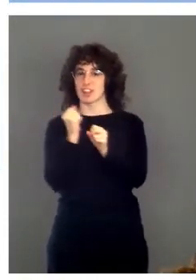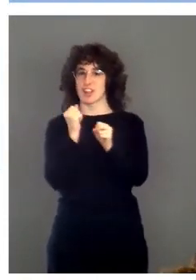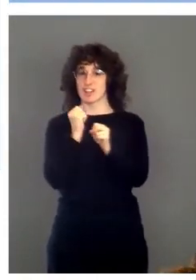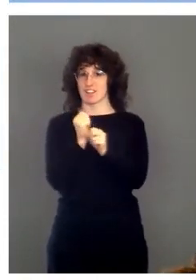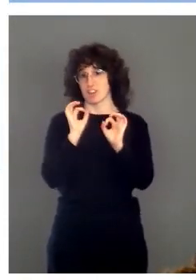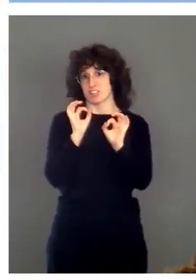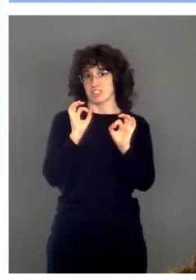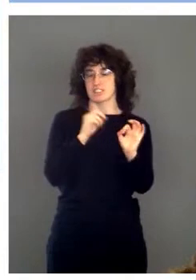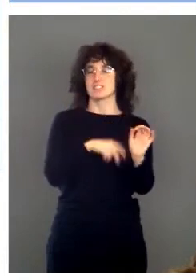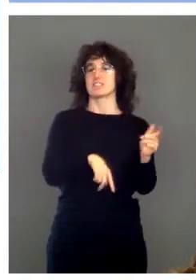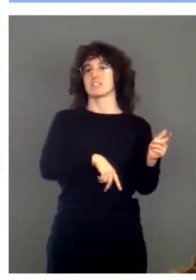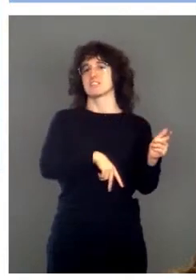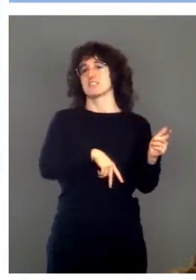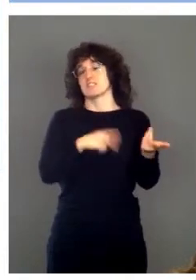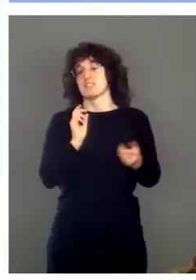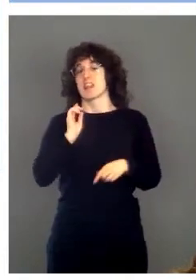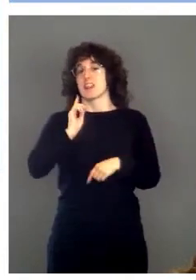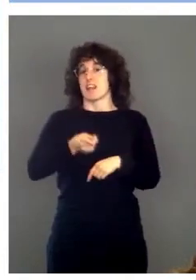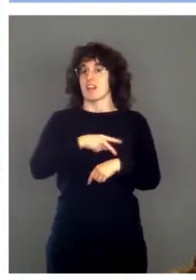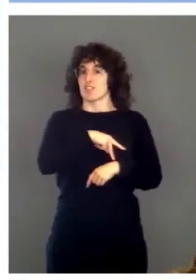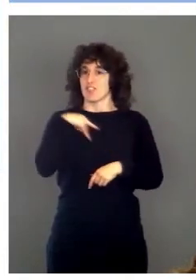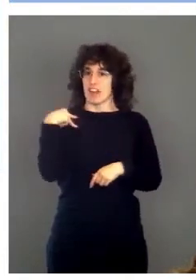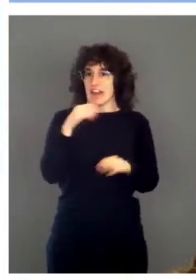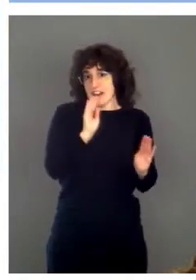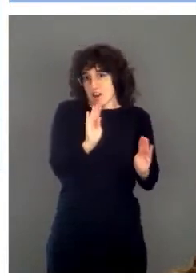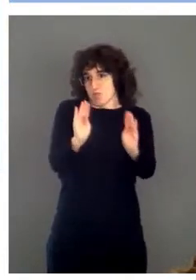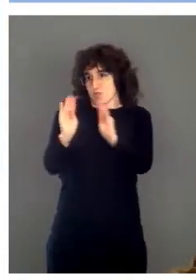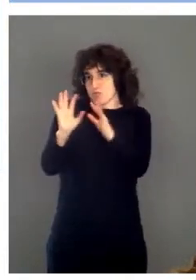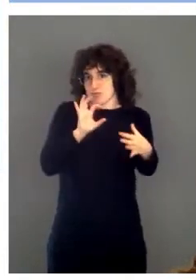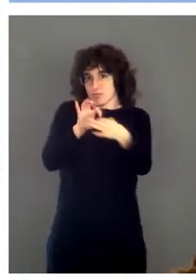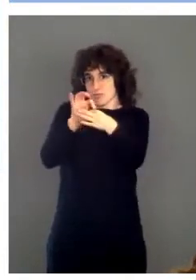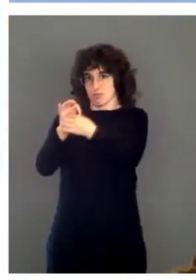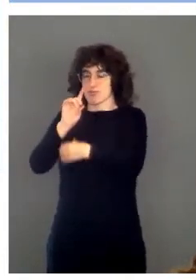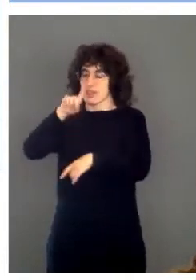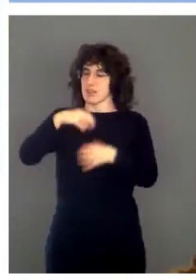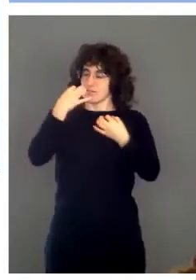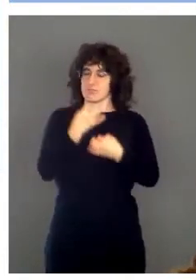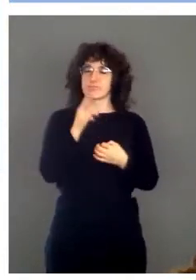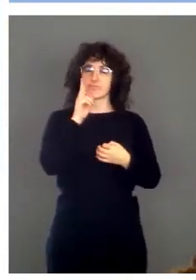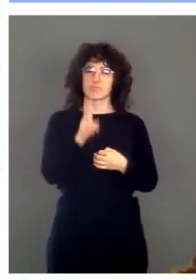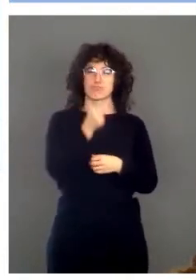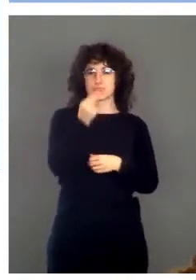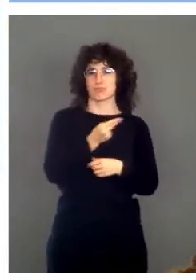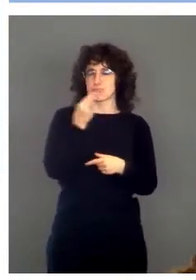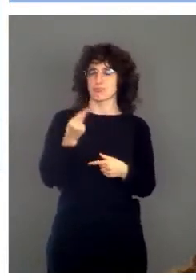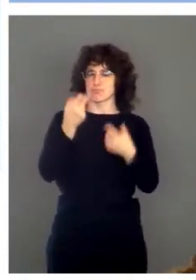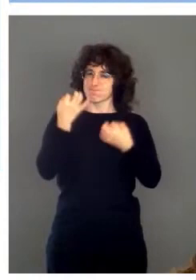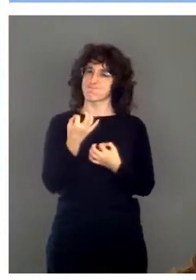Pues también tenemos que adquirir una serie de compromisos no Hemos visto que efectivamente El colectivo autónomo eh trabaja